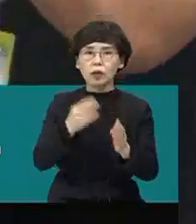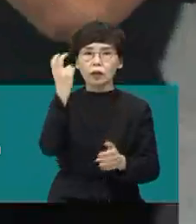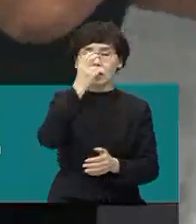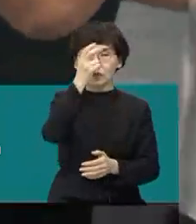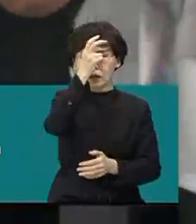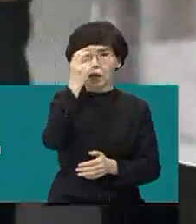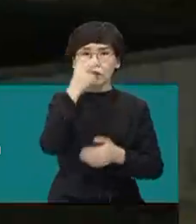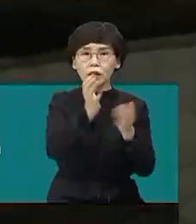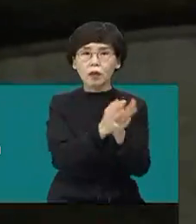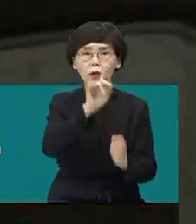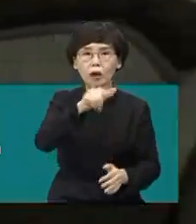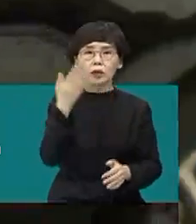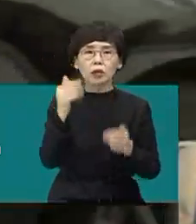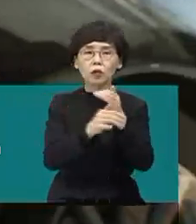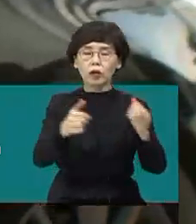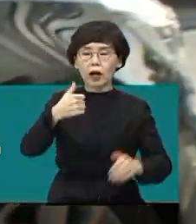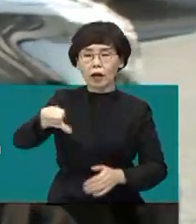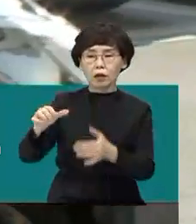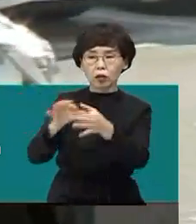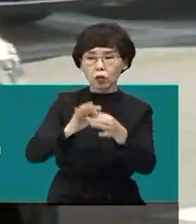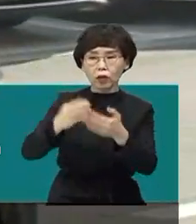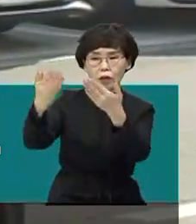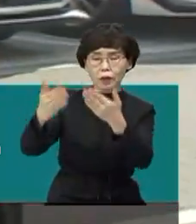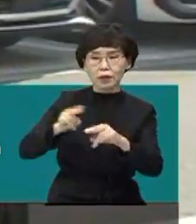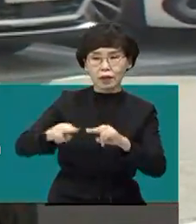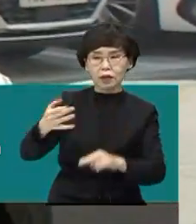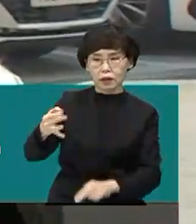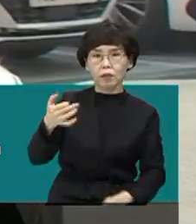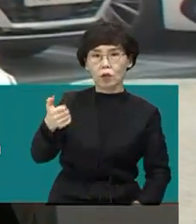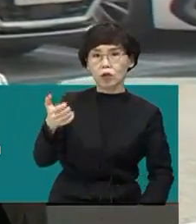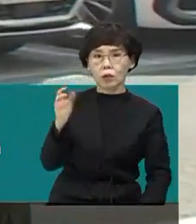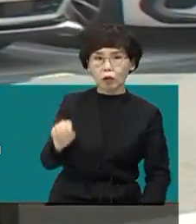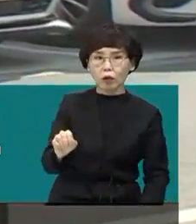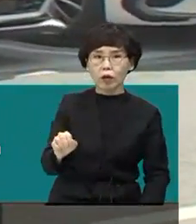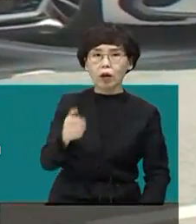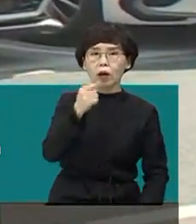아들을 통해 받은 화천대유 50억 원이